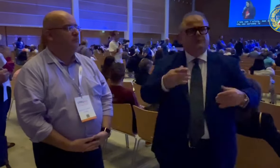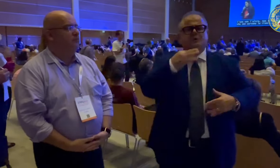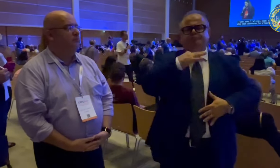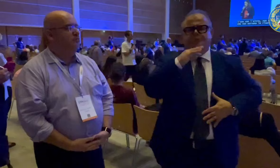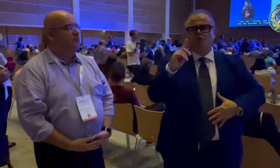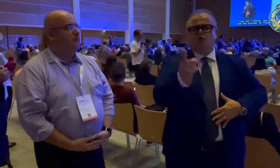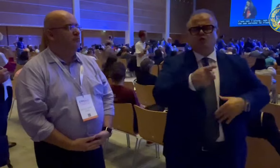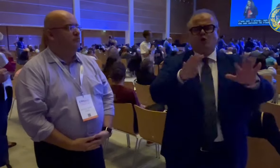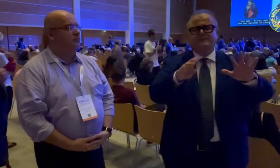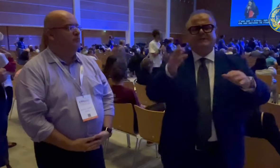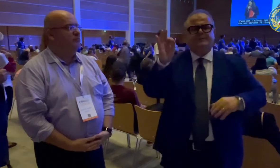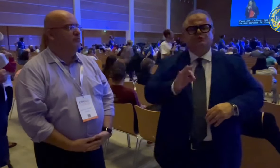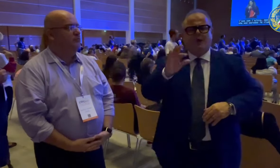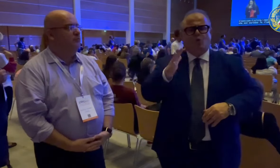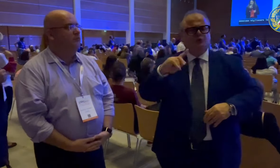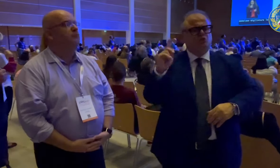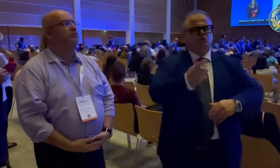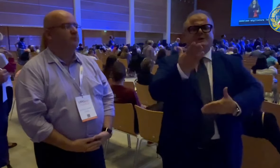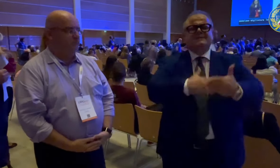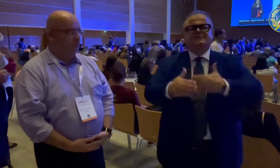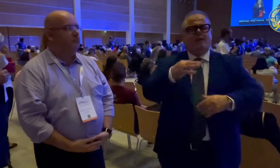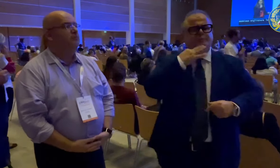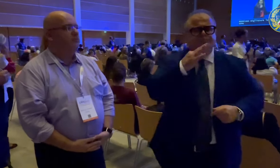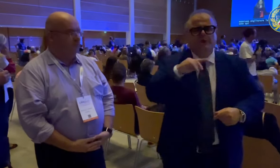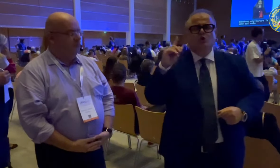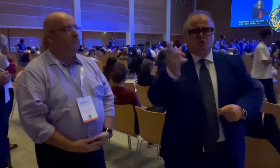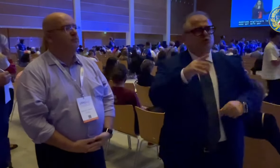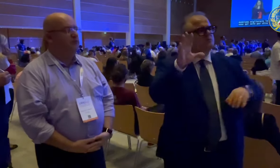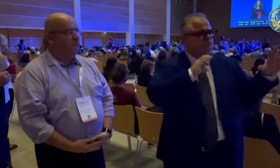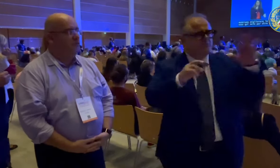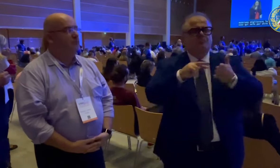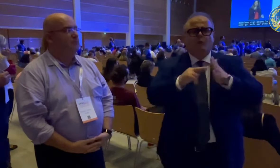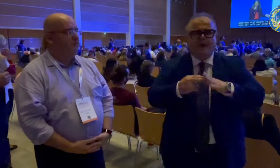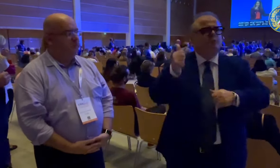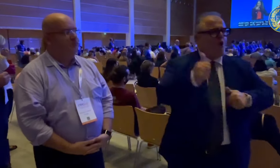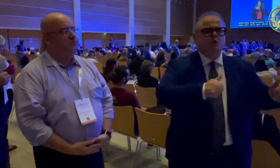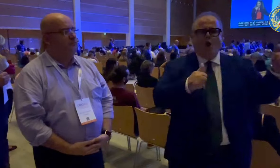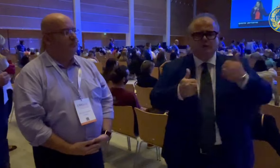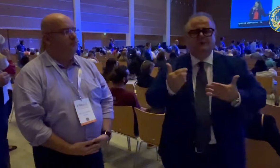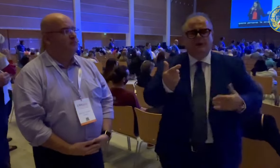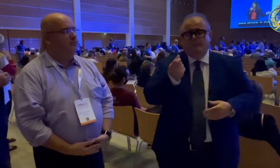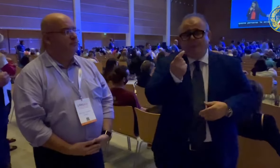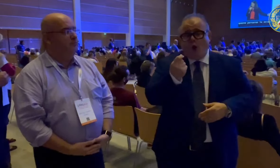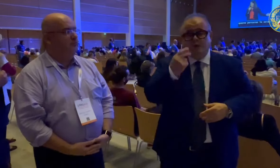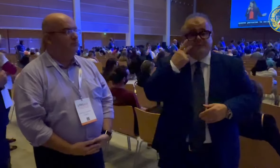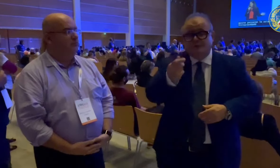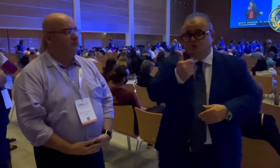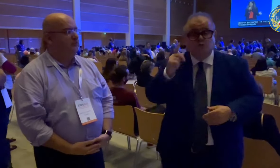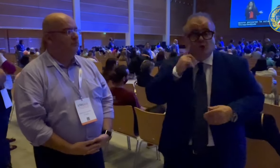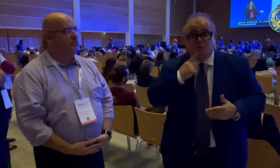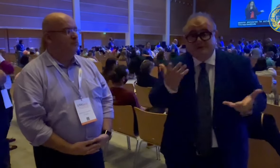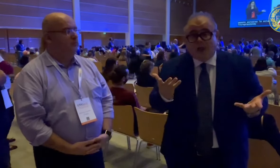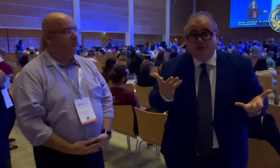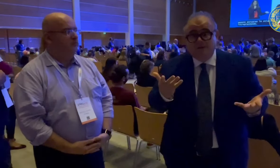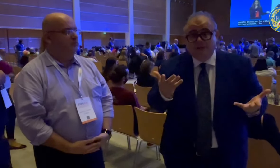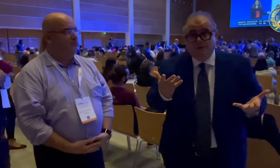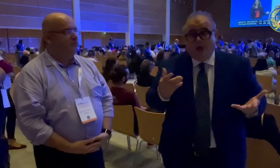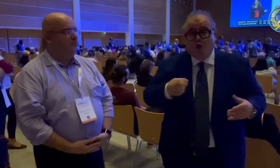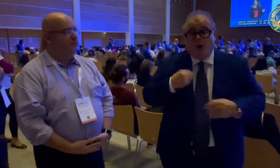Circa il 90% delle persone che sono intervenute in questa due giorni sono disabili, tutti hanno avuto modo di ascoltare quali siano le difficoltà di ciascun intervenuto,